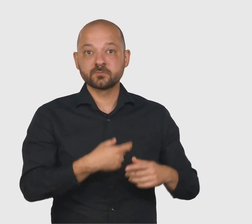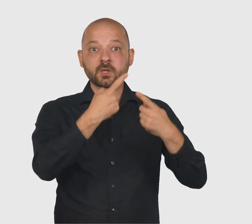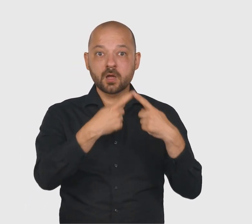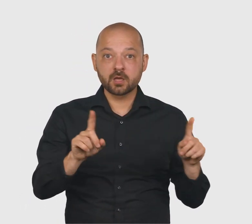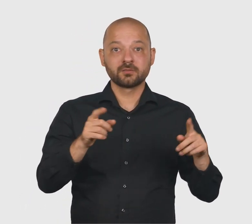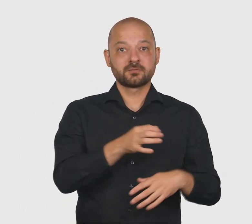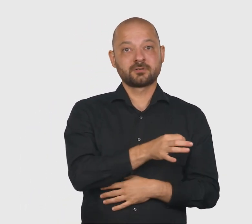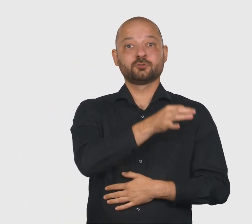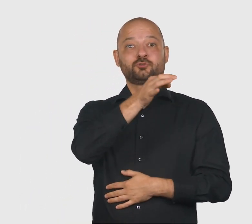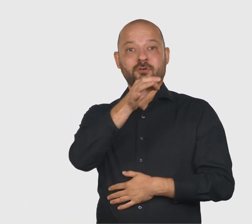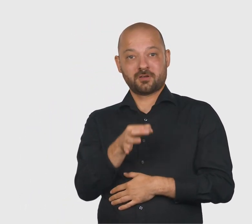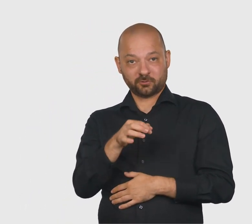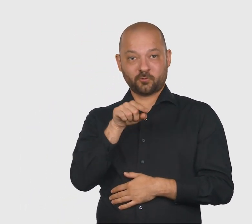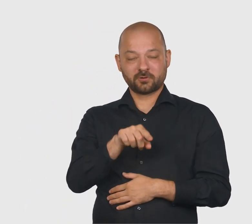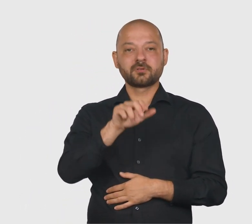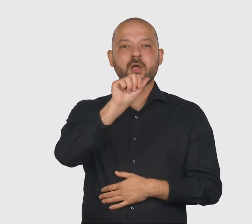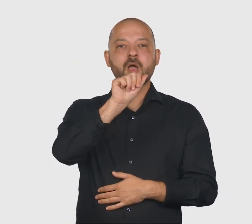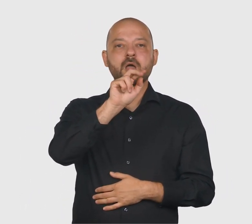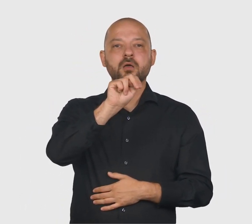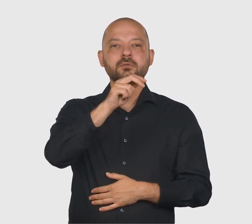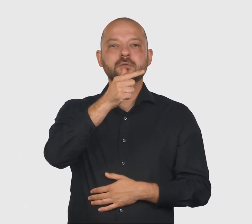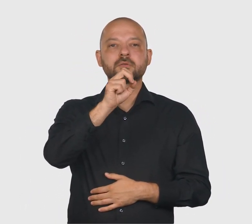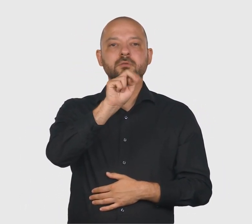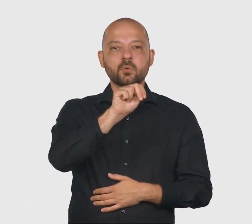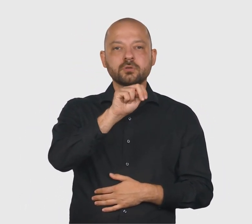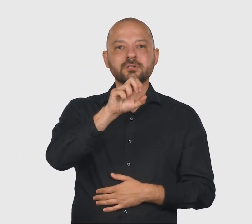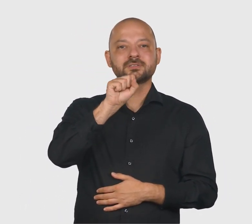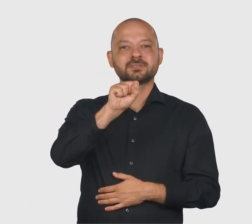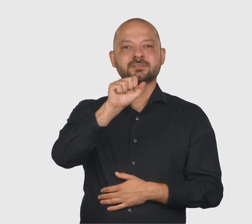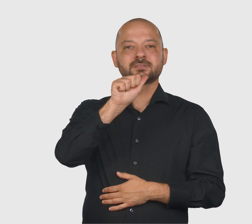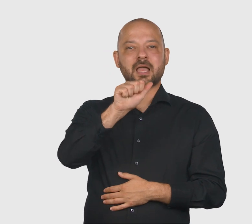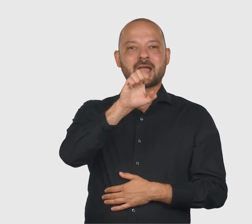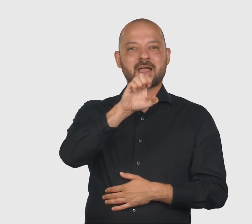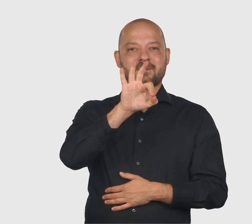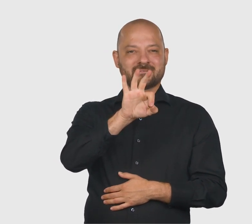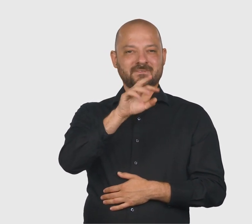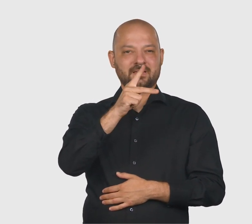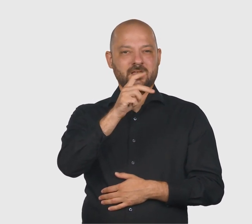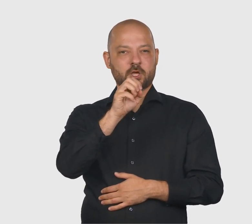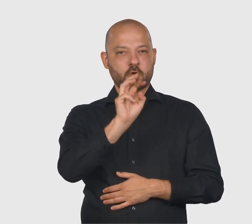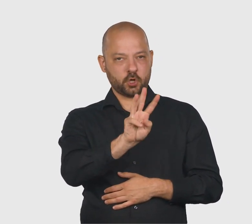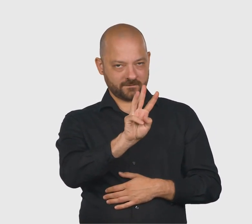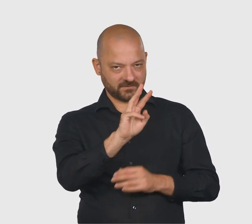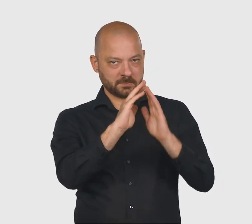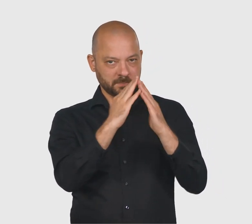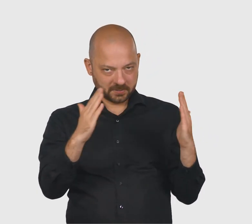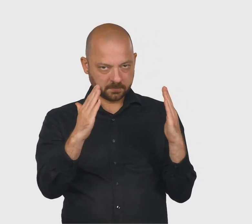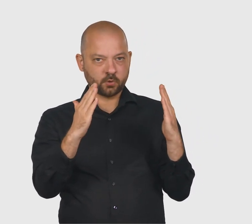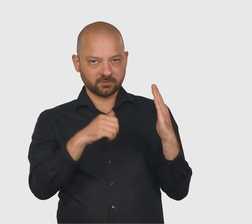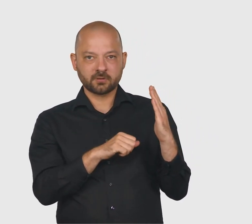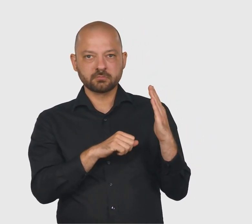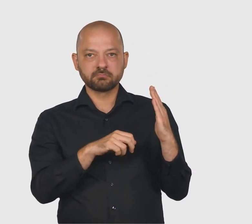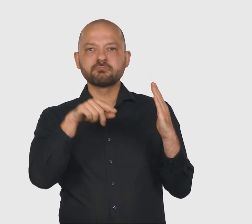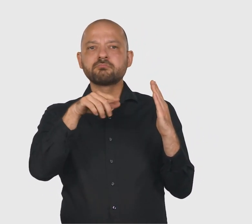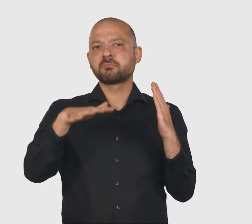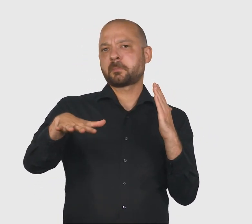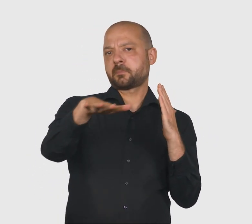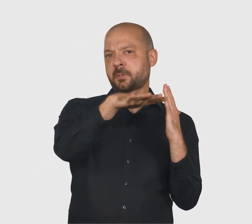Die Anton-Saefkow-Bibliothek befindet sich am gleichnamigen